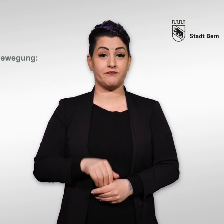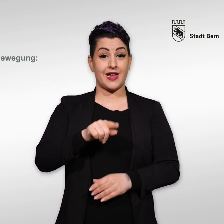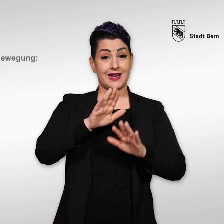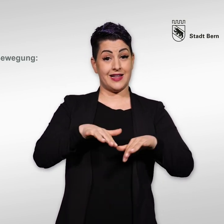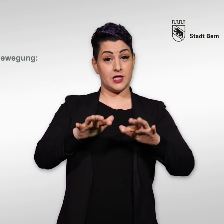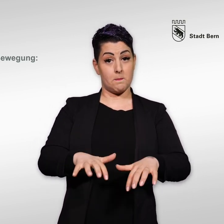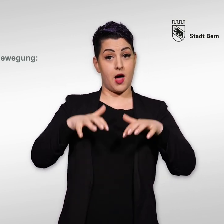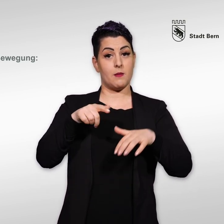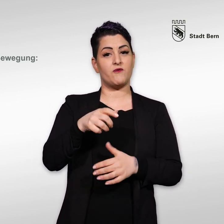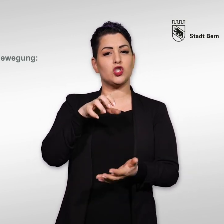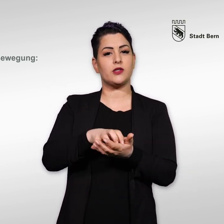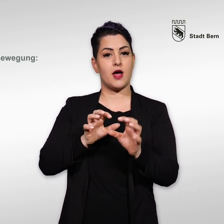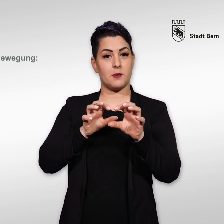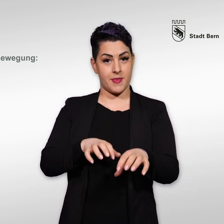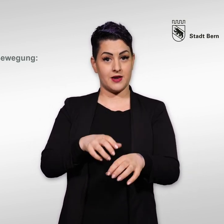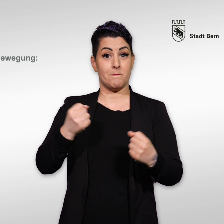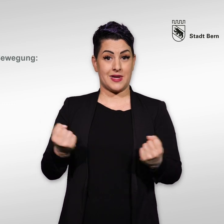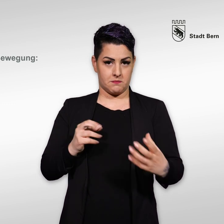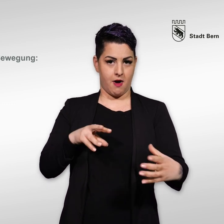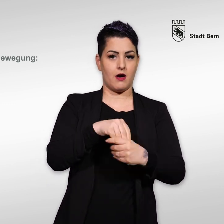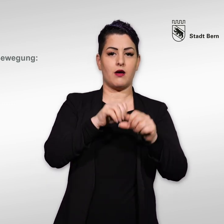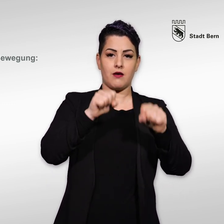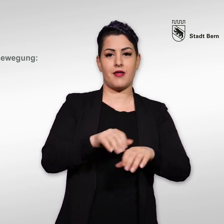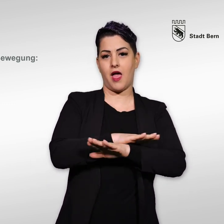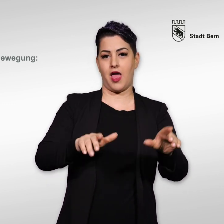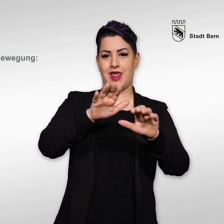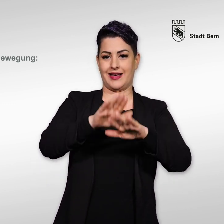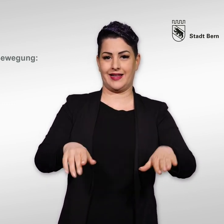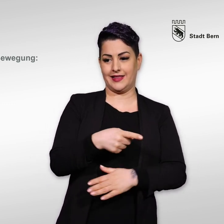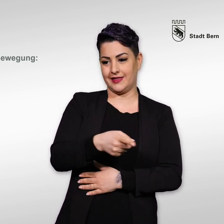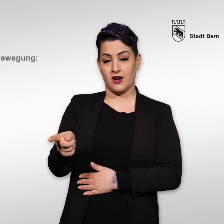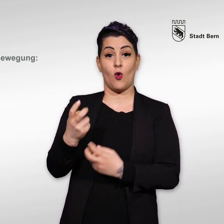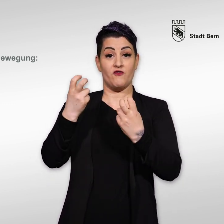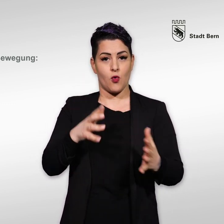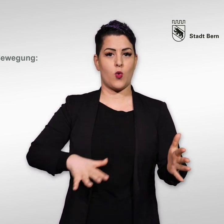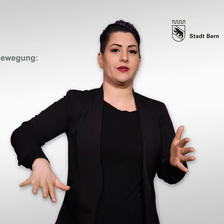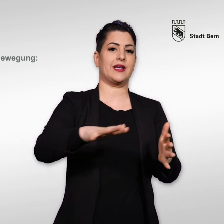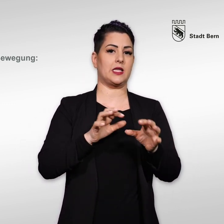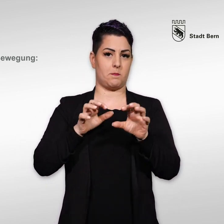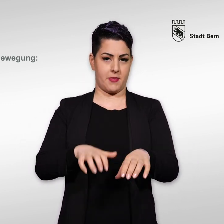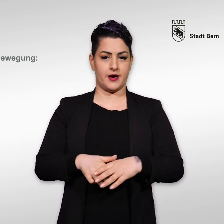Beim Kinderparlament der Stadt Bern können alle Kinder mitmachen,